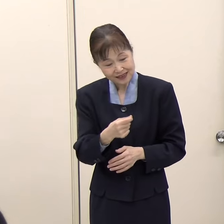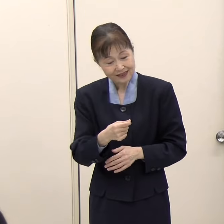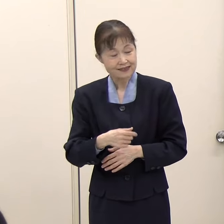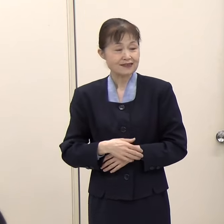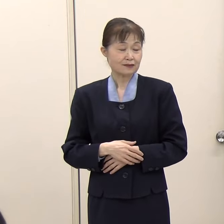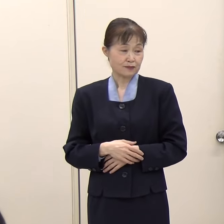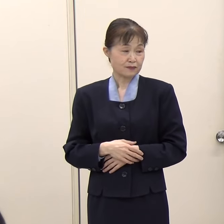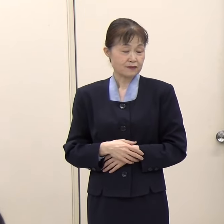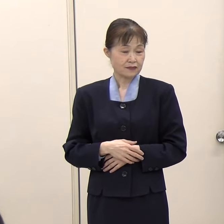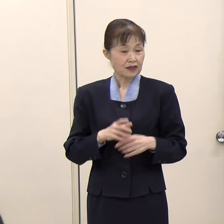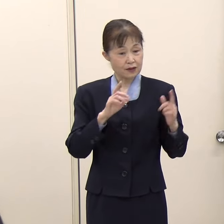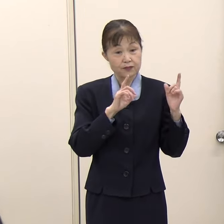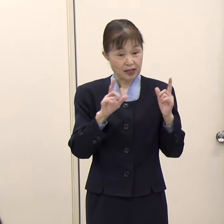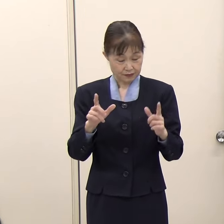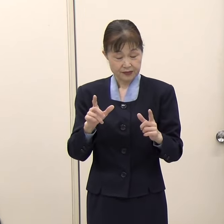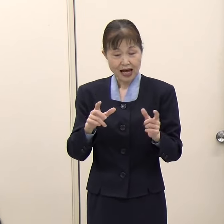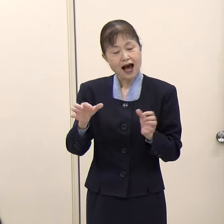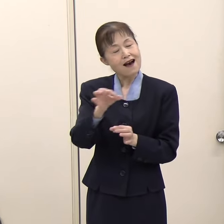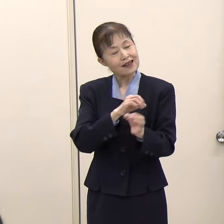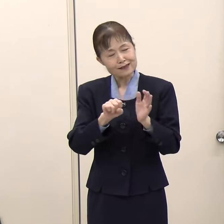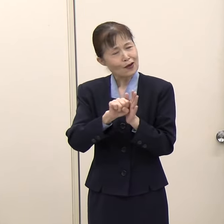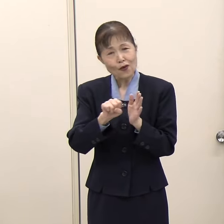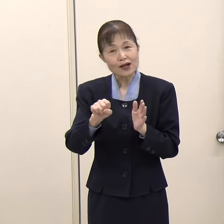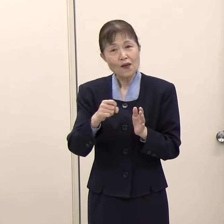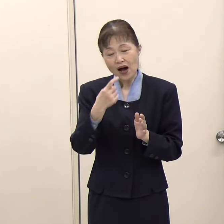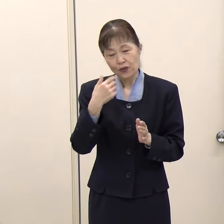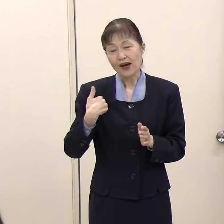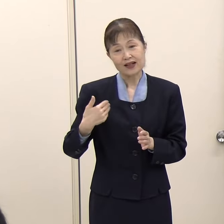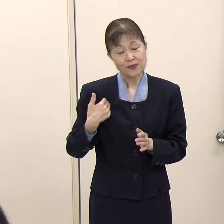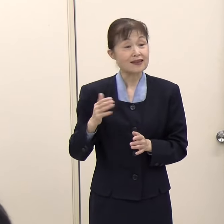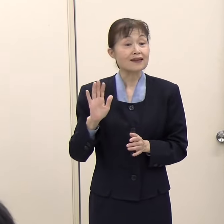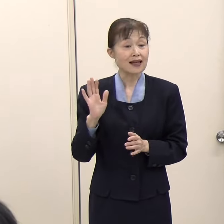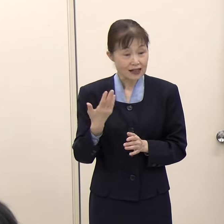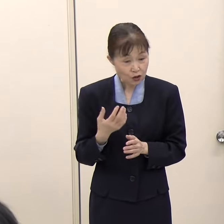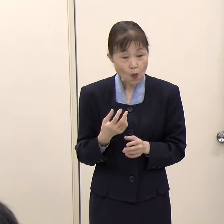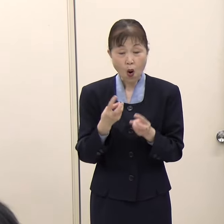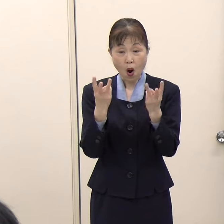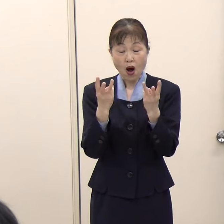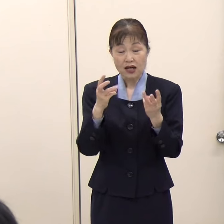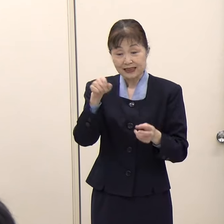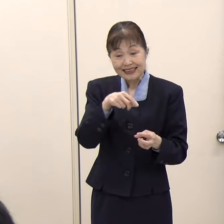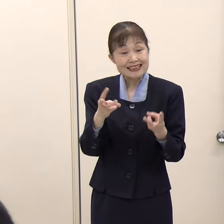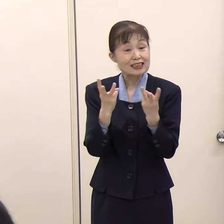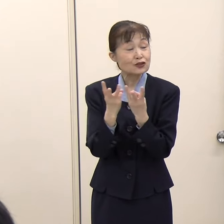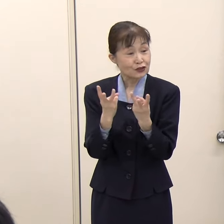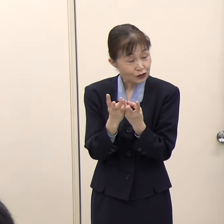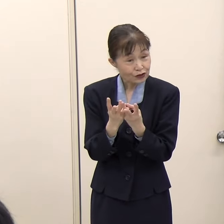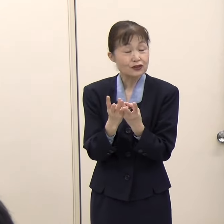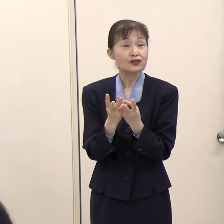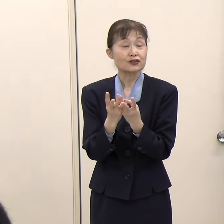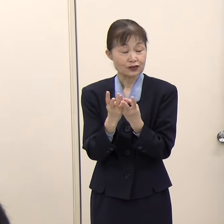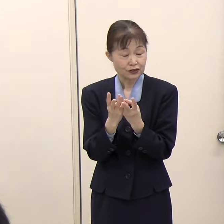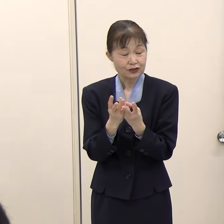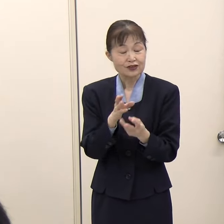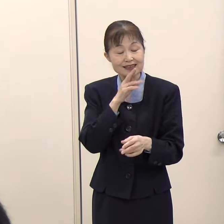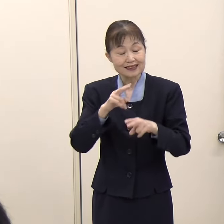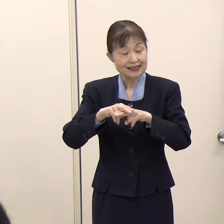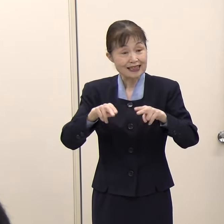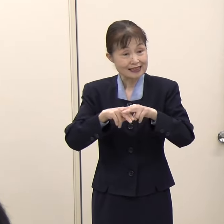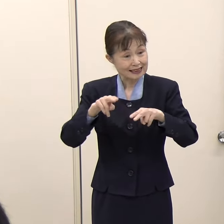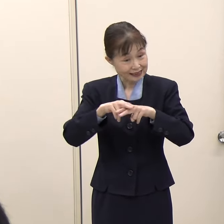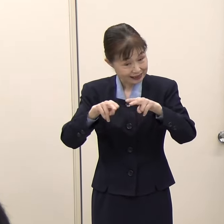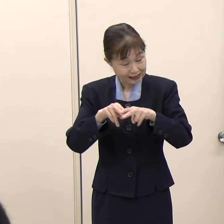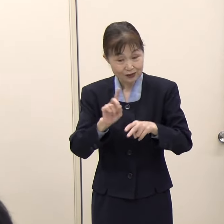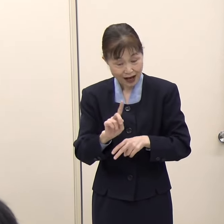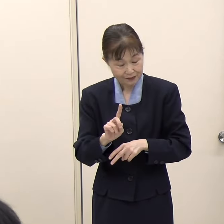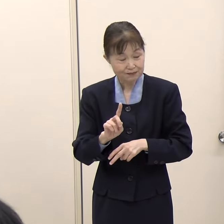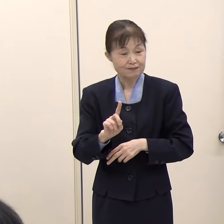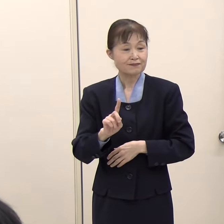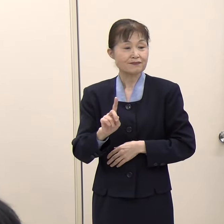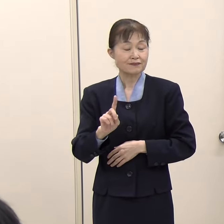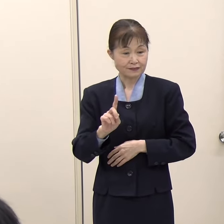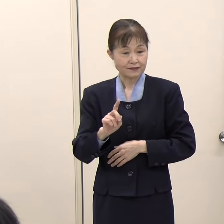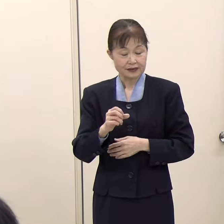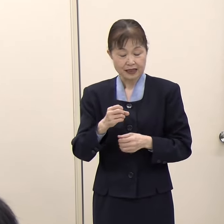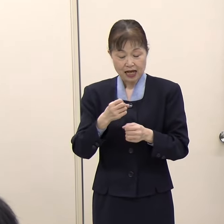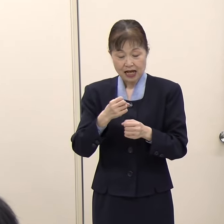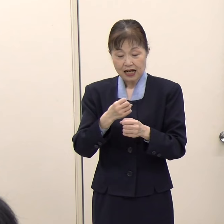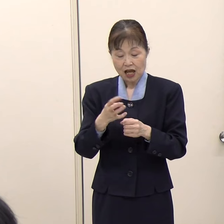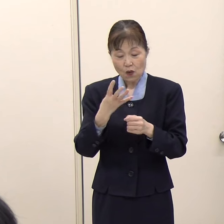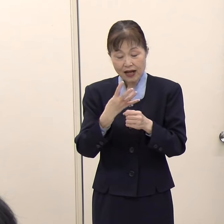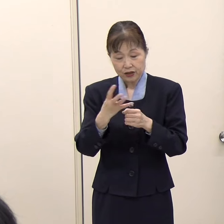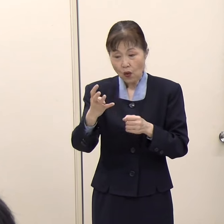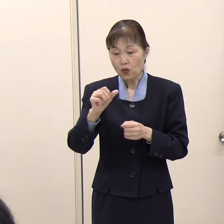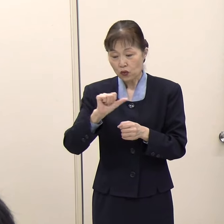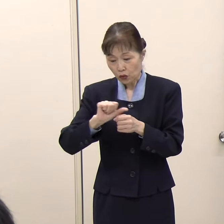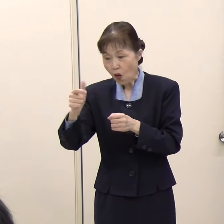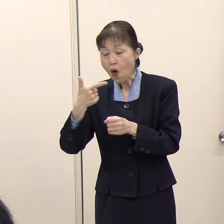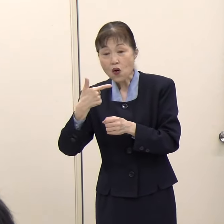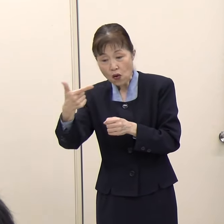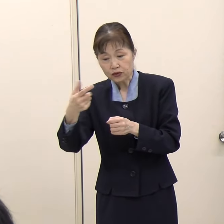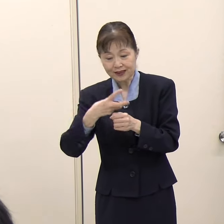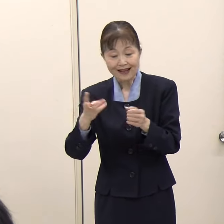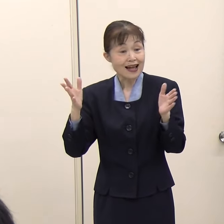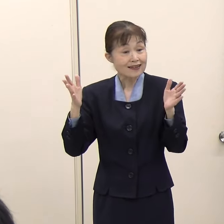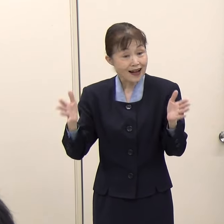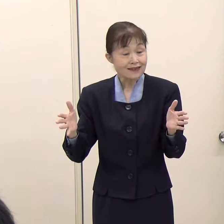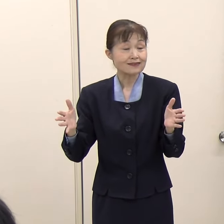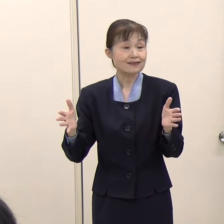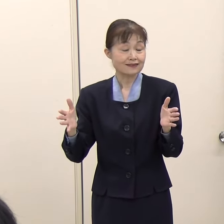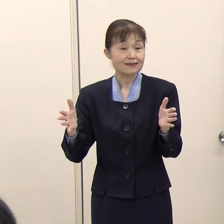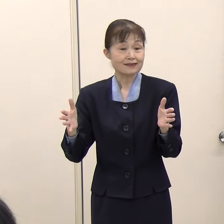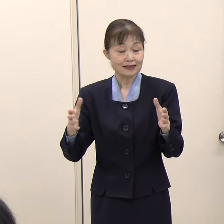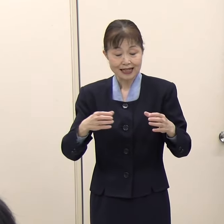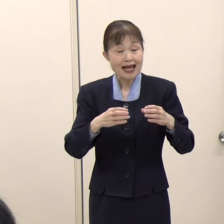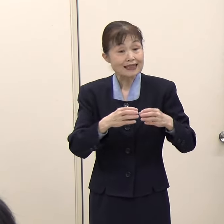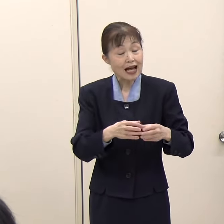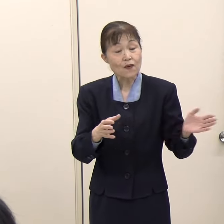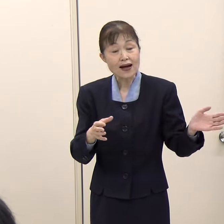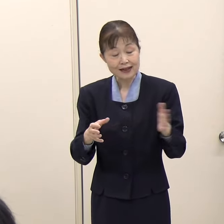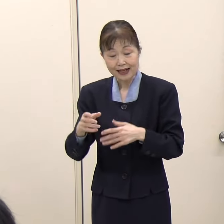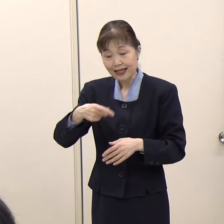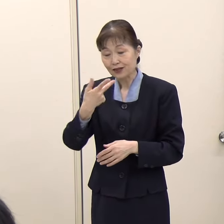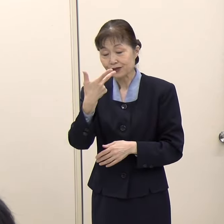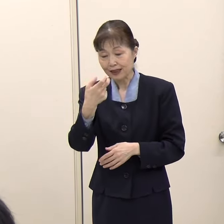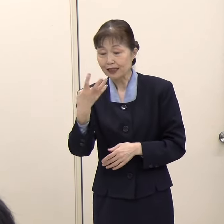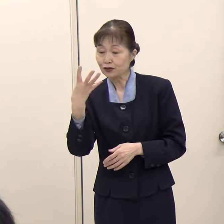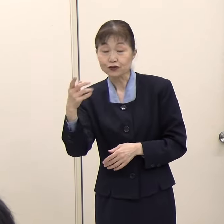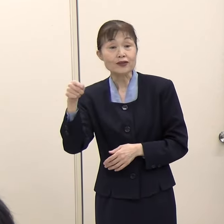（知事）経済効果は持ち合わせていませんが、人数でこのツアーの誘客実績を申し上げると、台湾からは令和４年、５年、６年の３か年で１７４人、